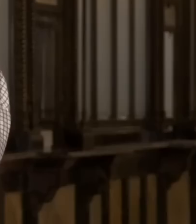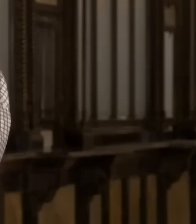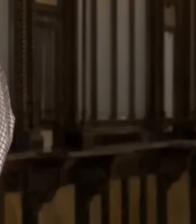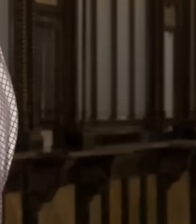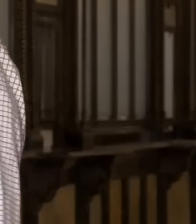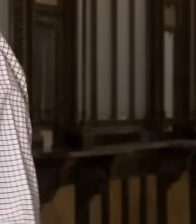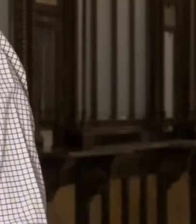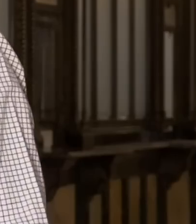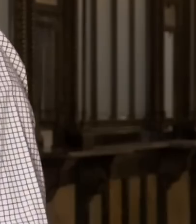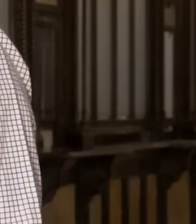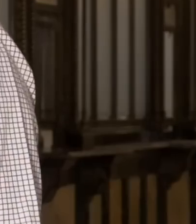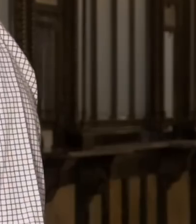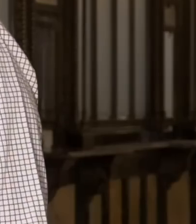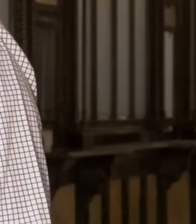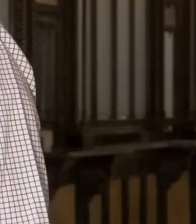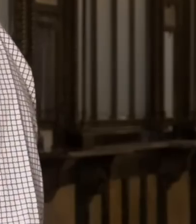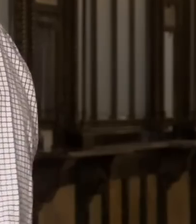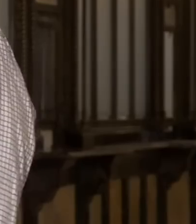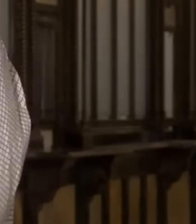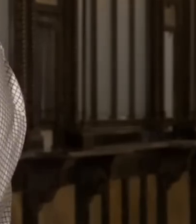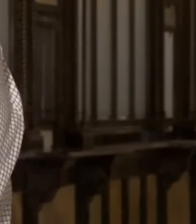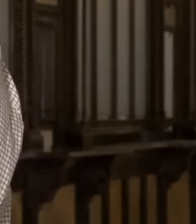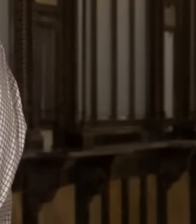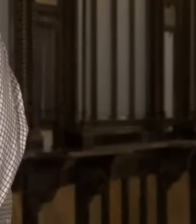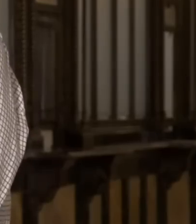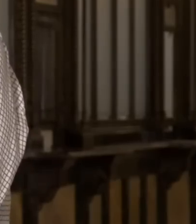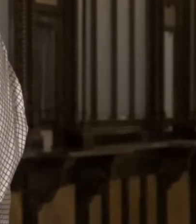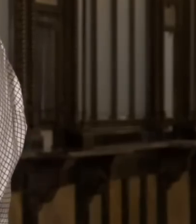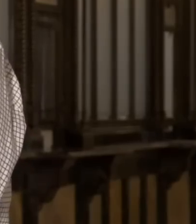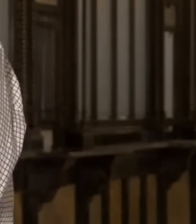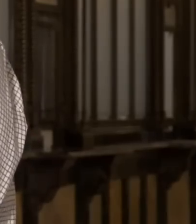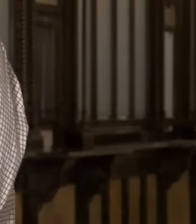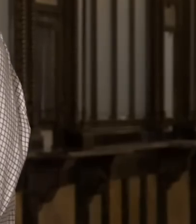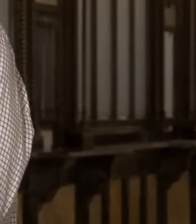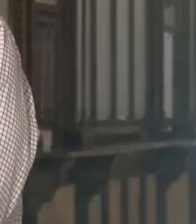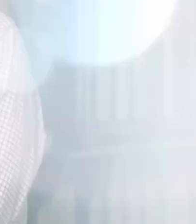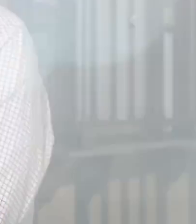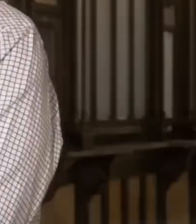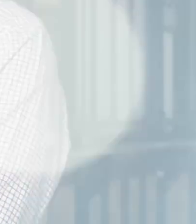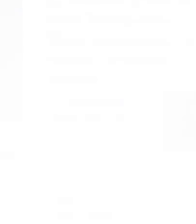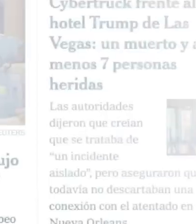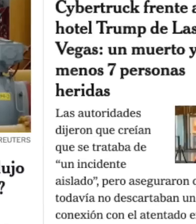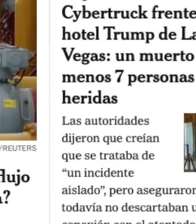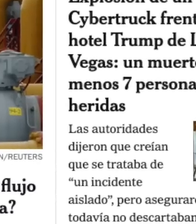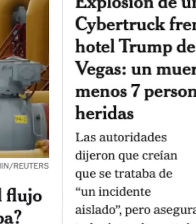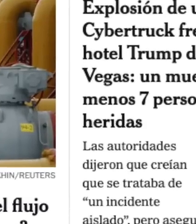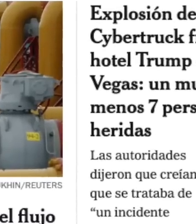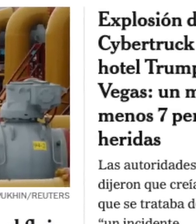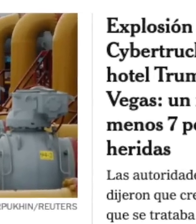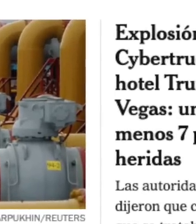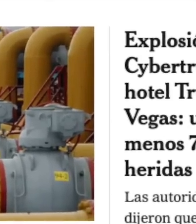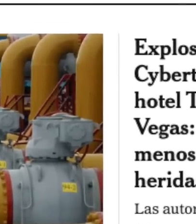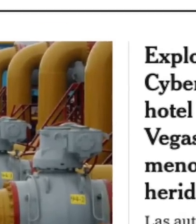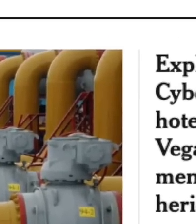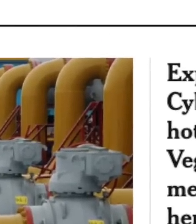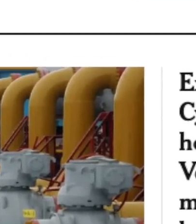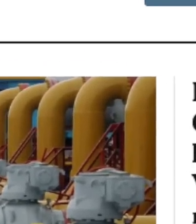ha catalogado a estos medios como medios de desinformación engañando a sus lectores estos